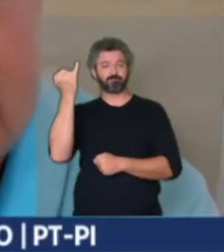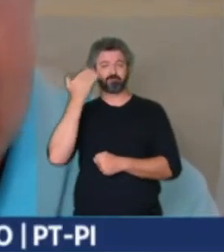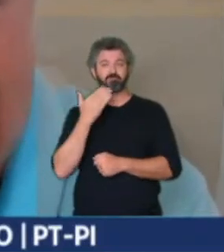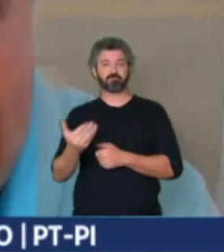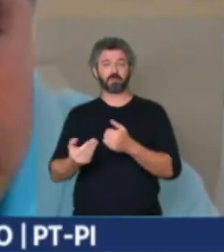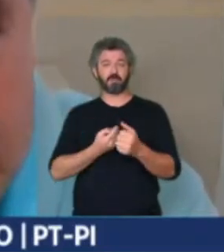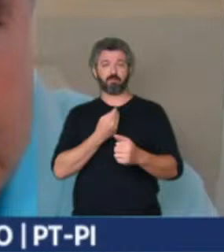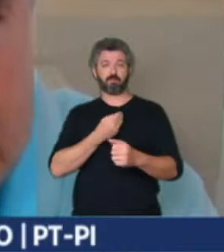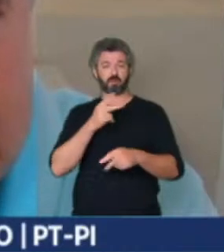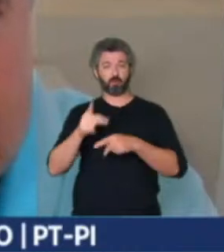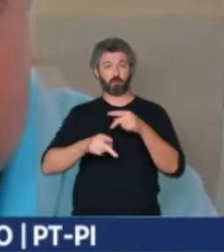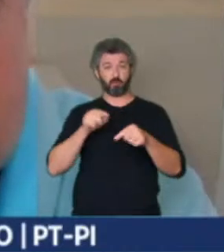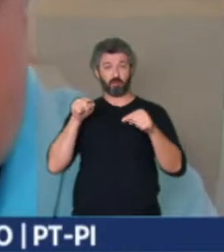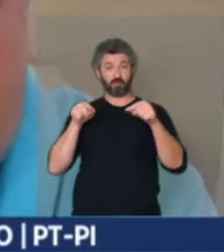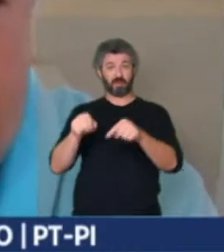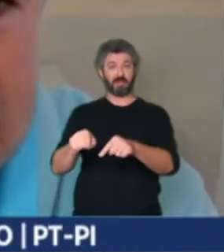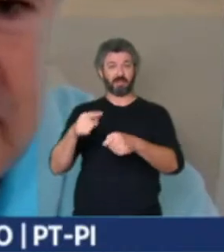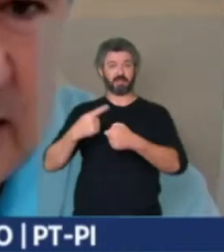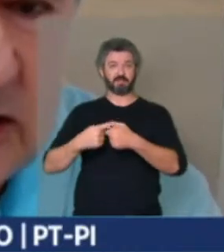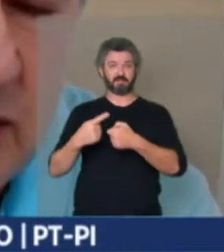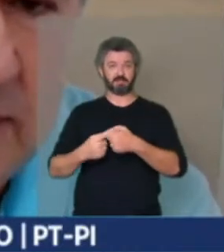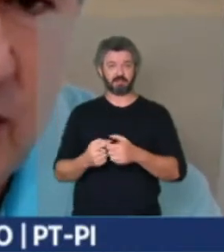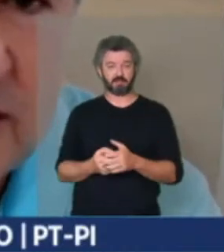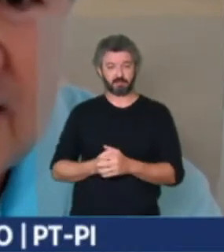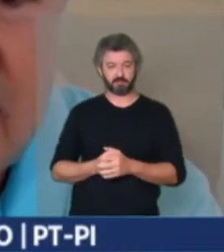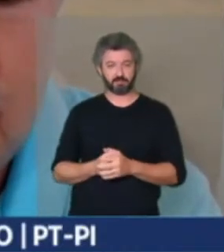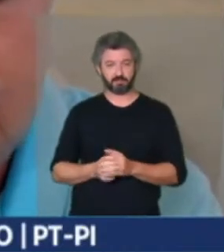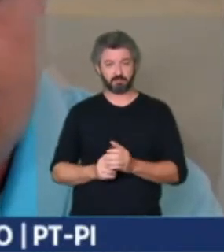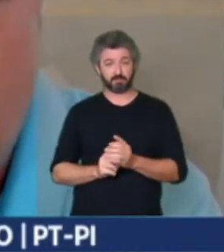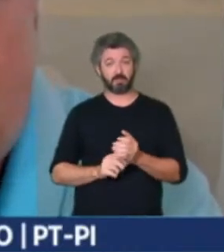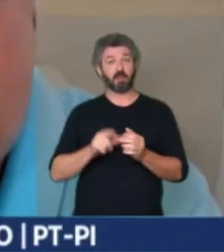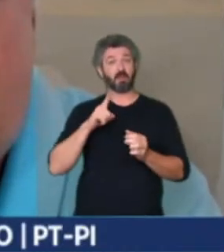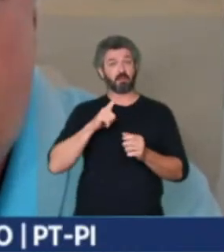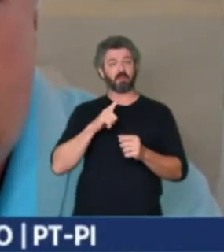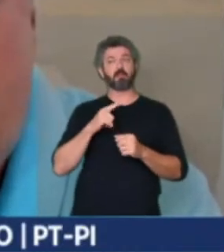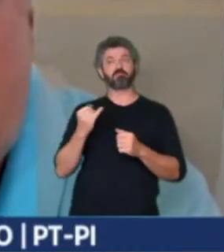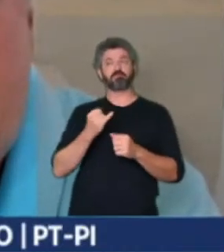IMPORTÂNCIA MUITO FORTE AQUI NO NORDESTE AONDE A PARTICIPAÇÃO DO FPM É MUITO